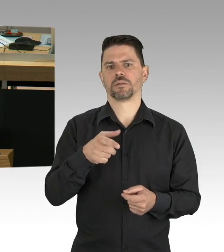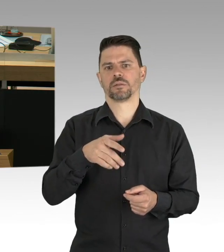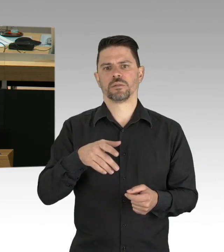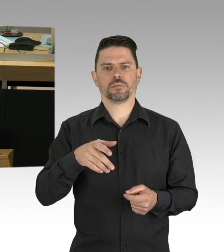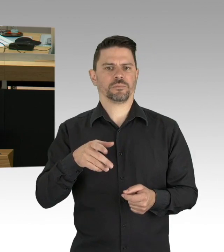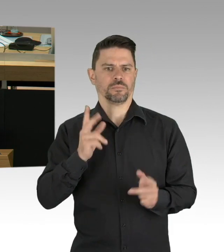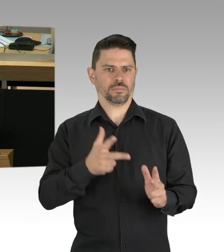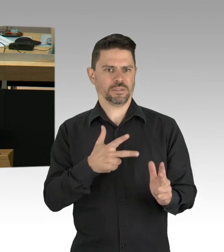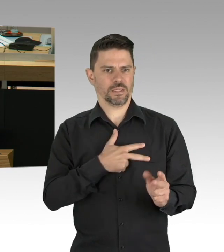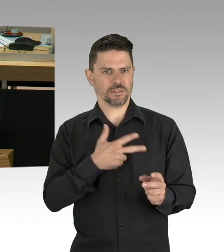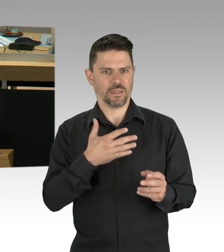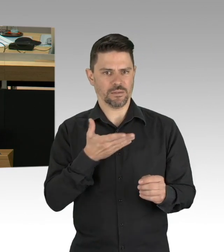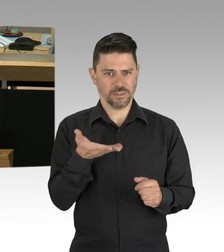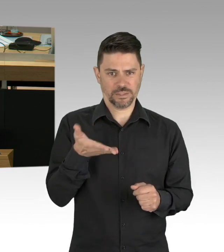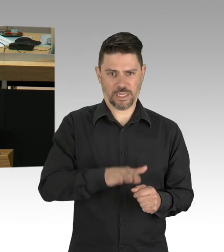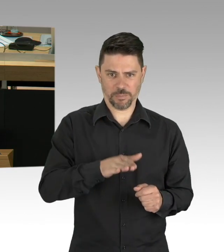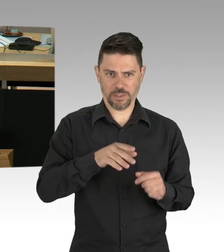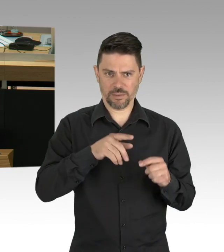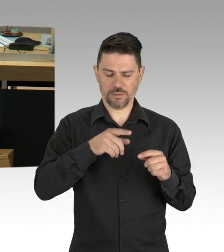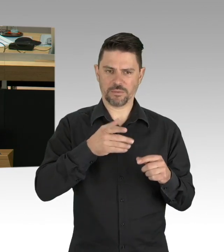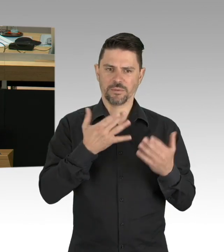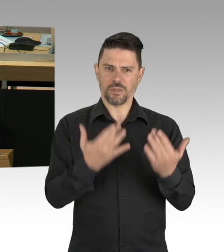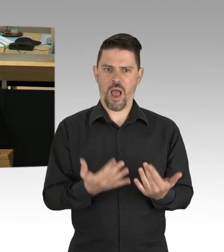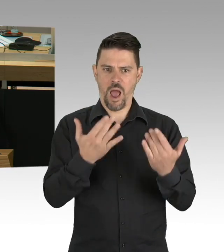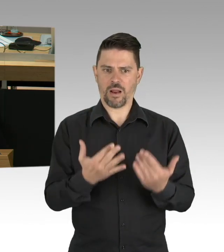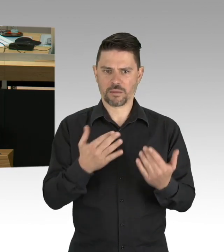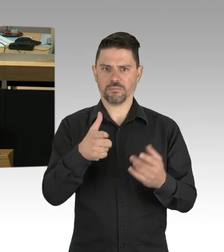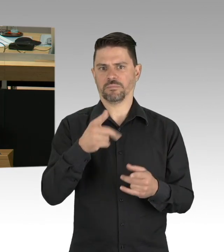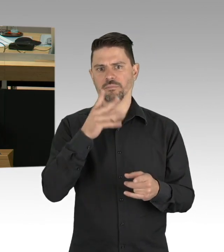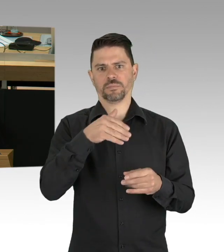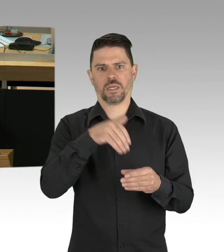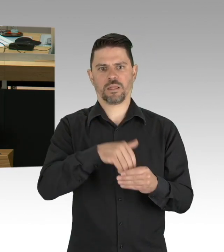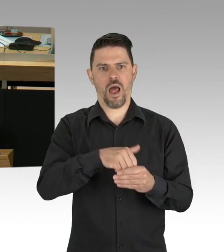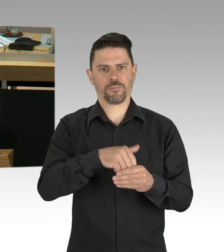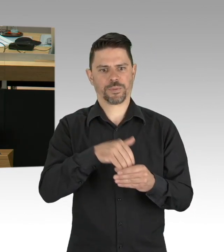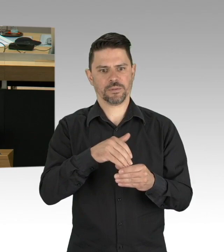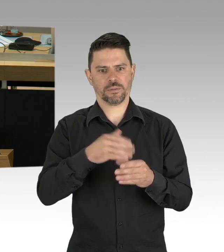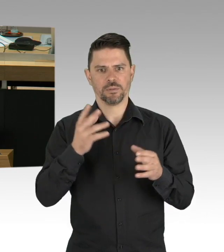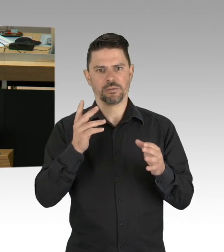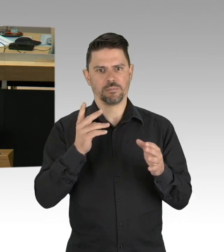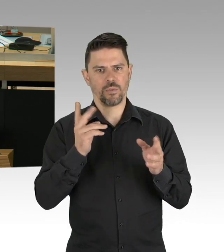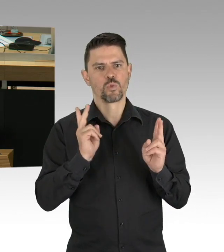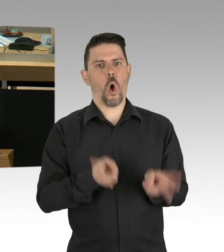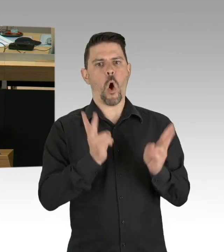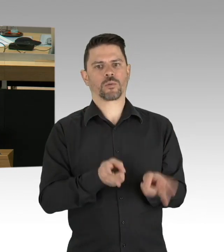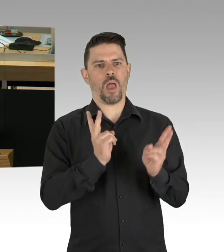ich würde darauf bestehen zuerst zu sehen, was Sie da zeigen. Ok, vielen Dank. (Rednerwechsel) Ich würde aber darum bitten,